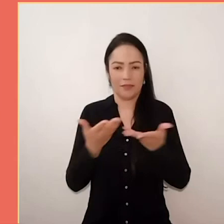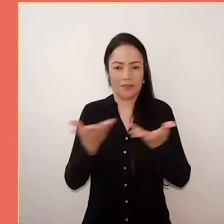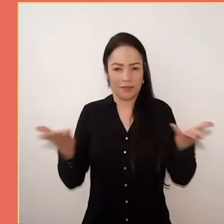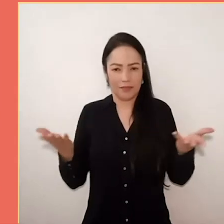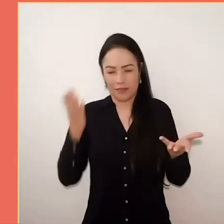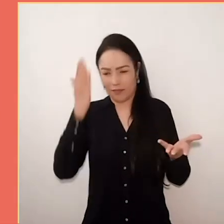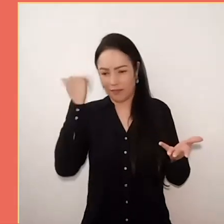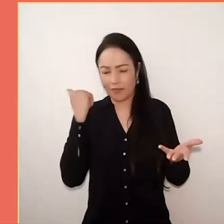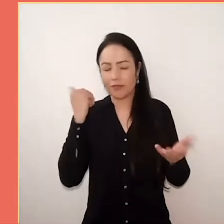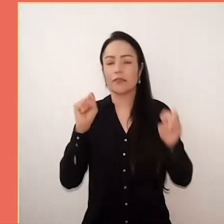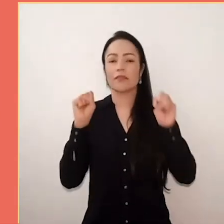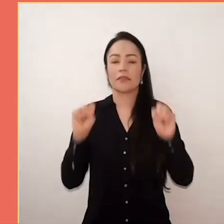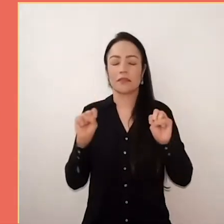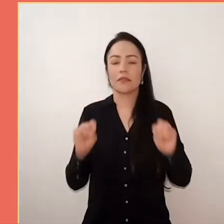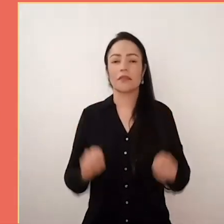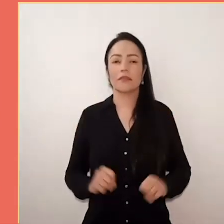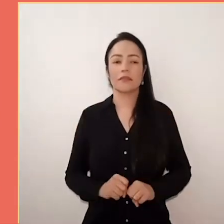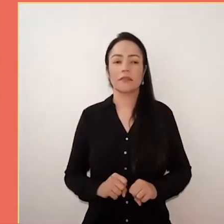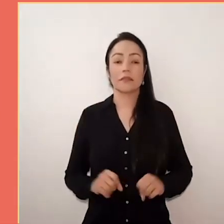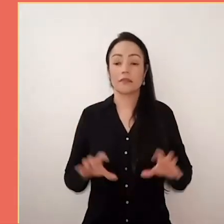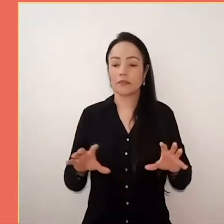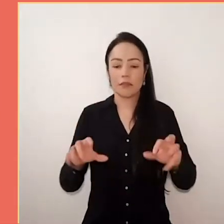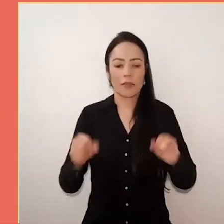eles podem ser materializados inclusive,